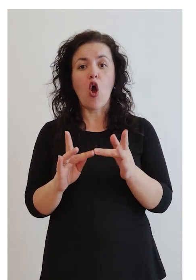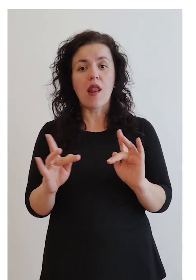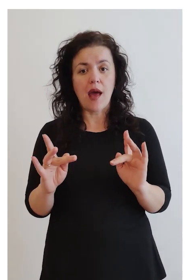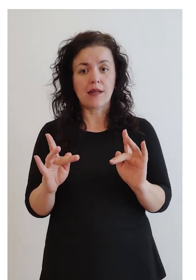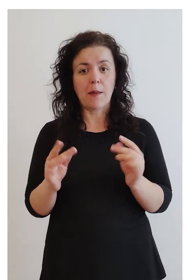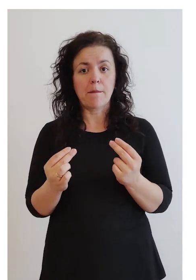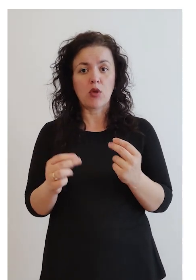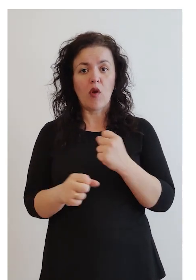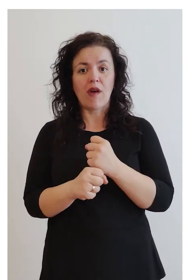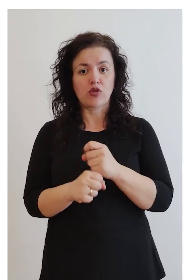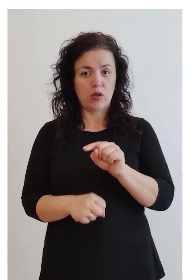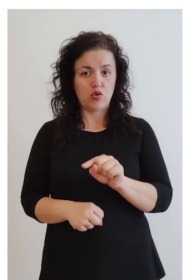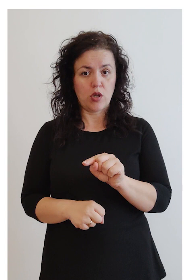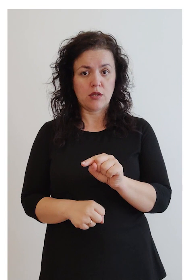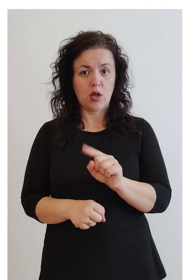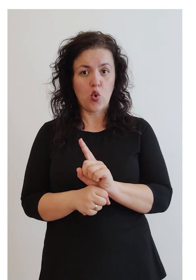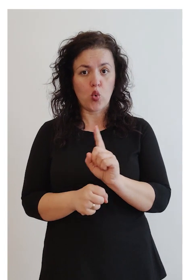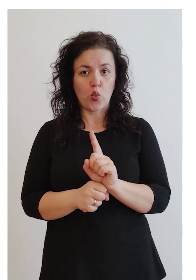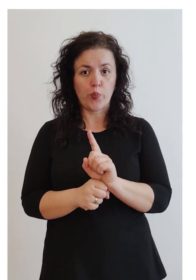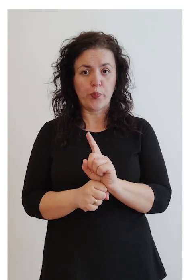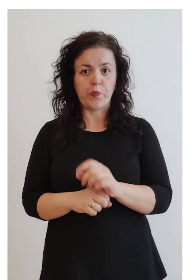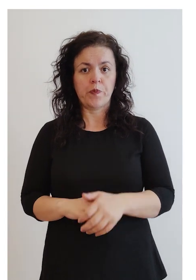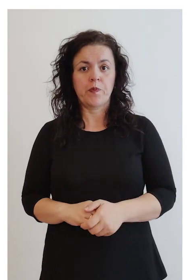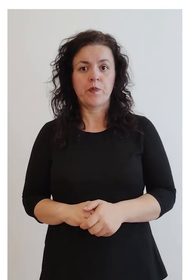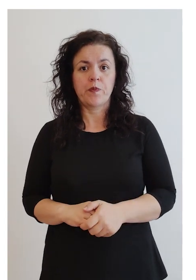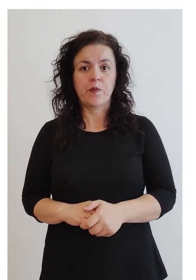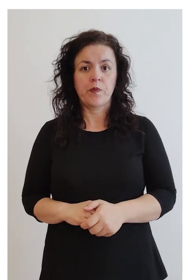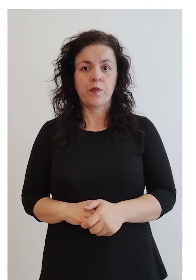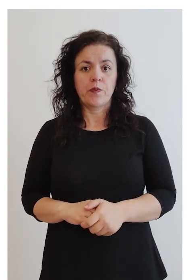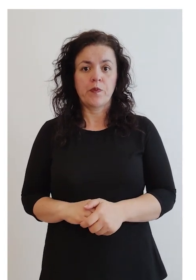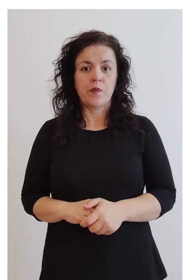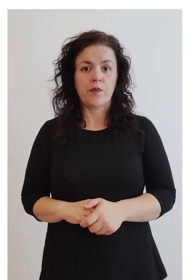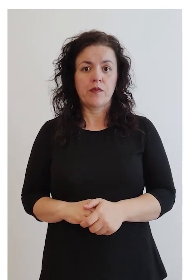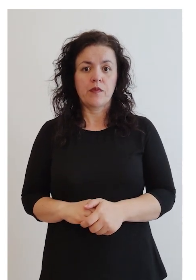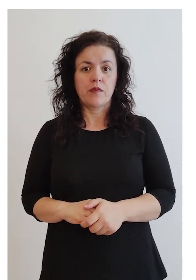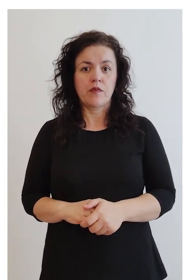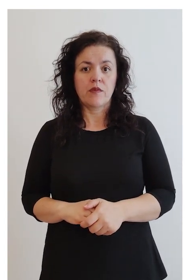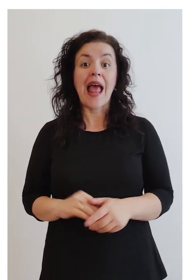Legile țării Fiecare țară are propriile legi stabilite de guvern.